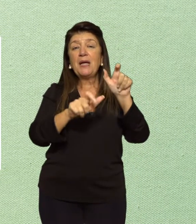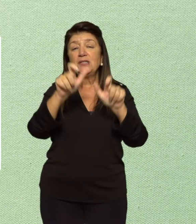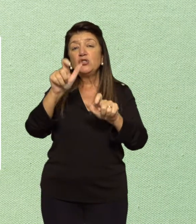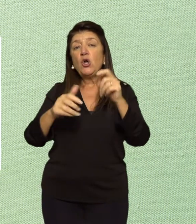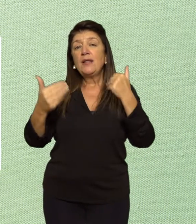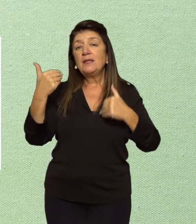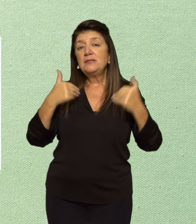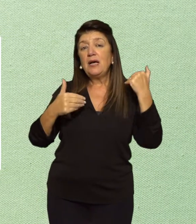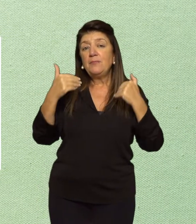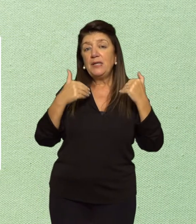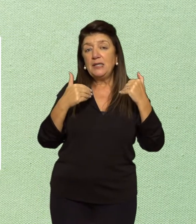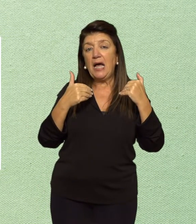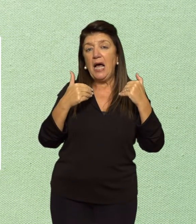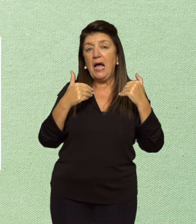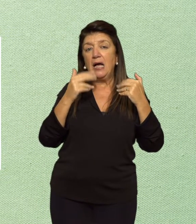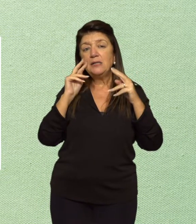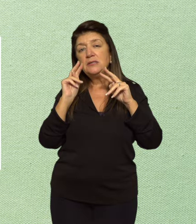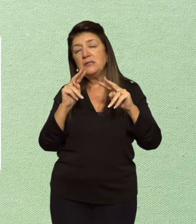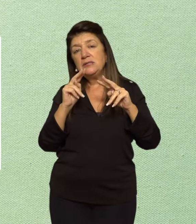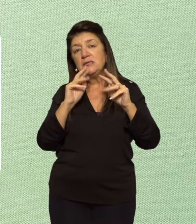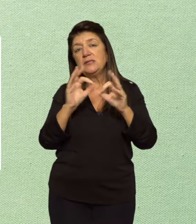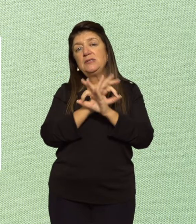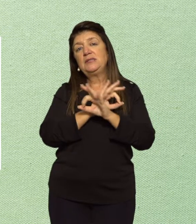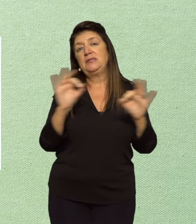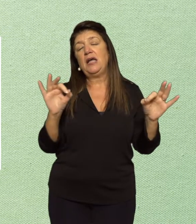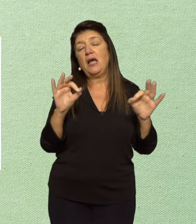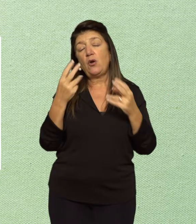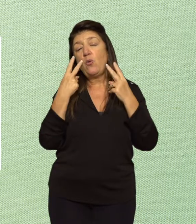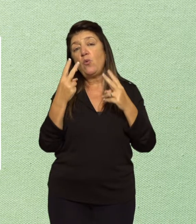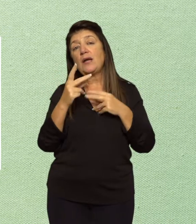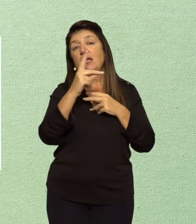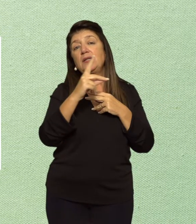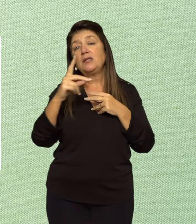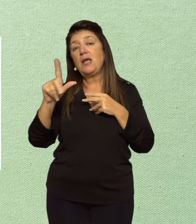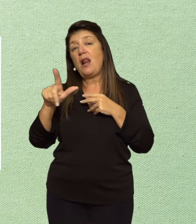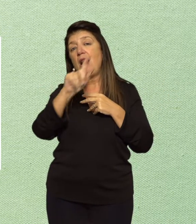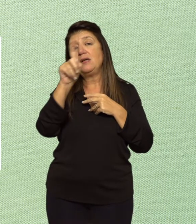considerazione zero, già solo per il caso che riguarda ddl zan, si parla di violenza sulle persone